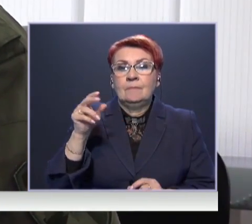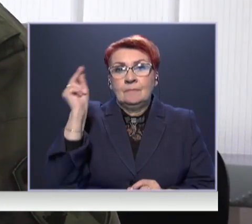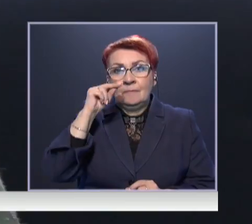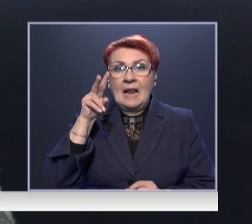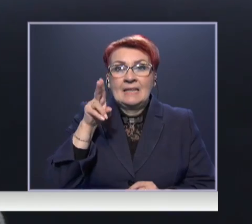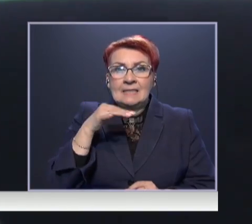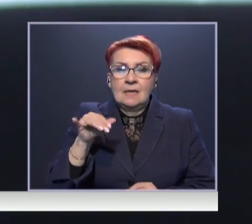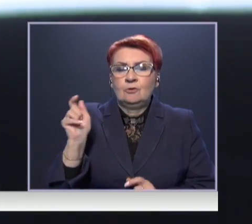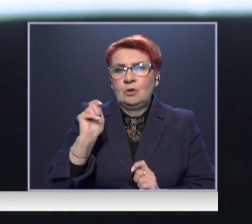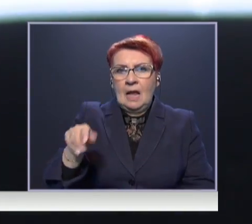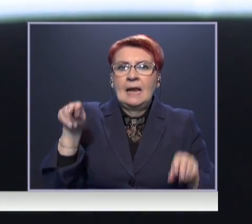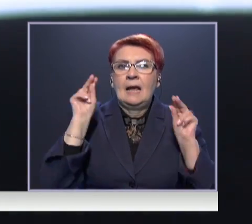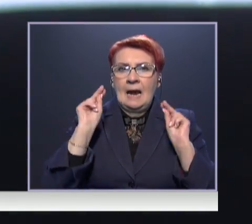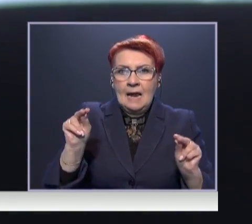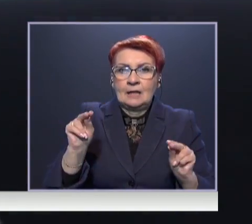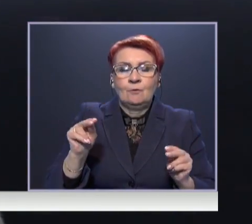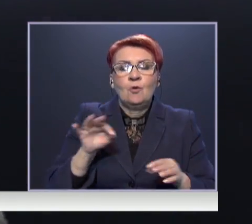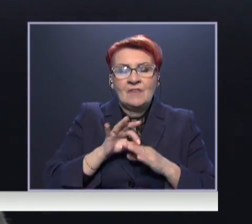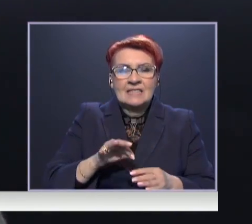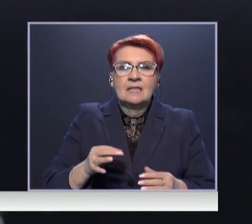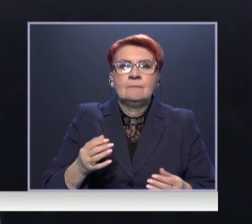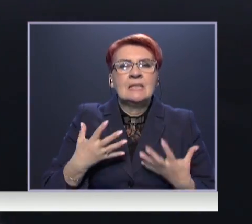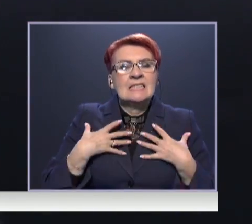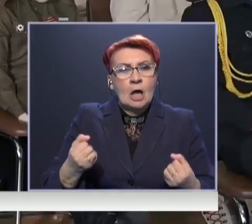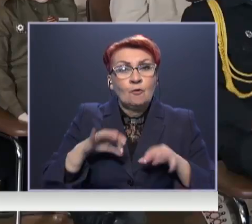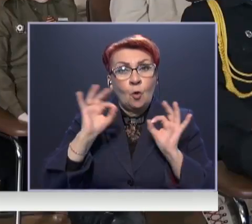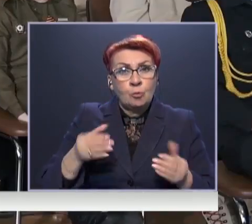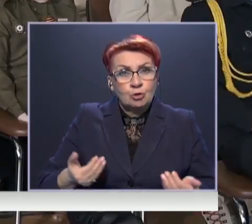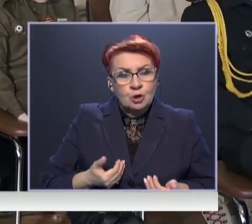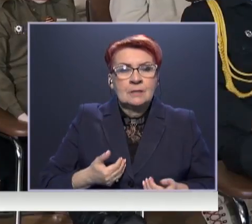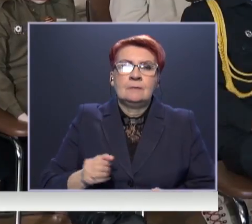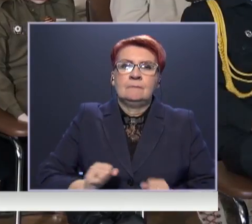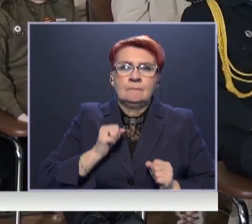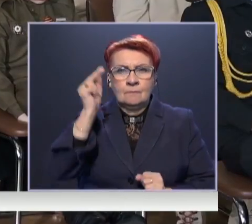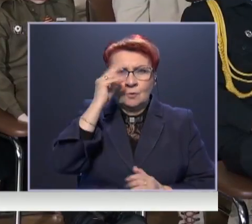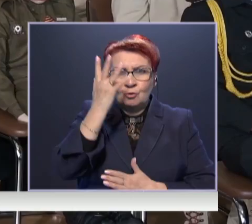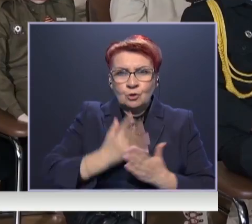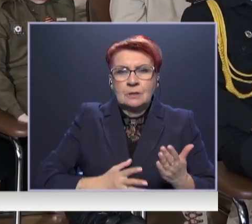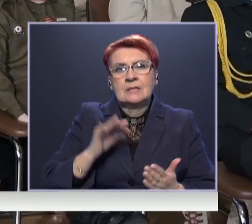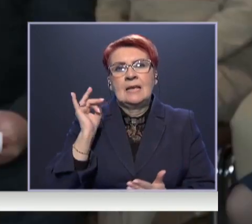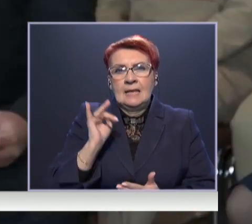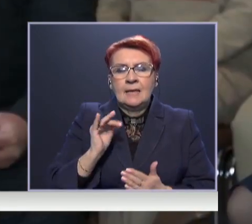клятву вести здоровый образ жизни стремится к успехам в учебе и готовить себя к службе отечеству для